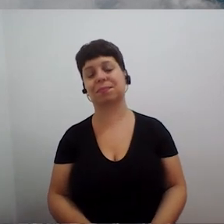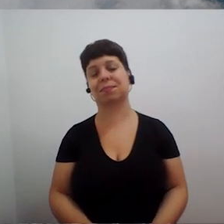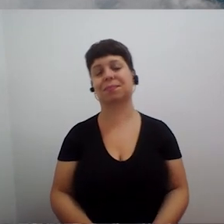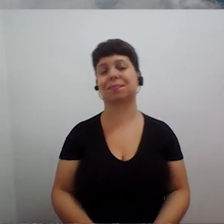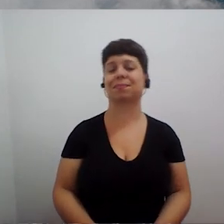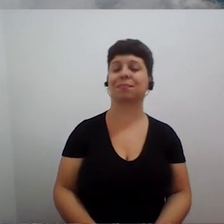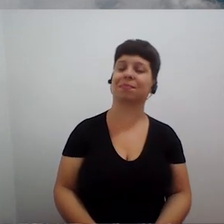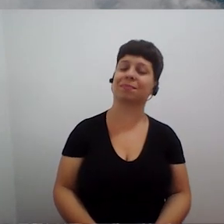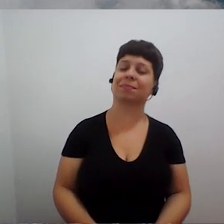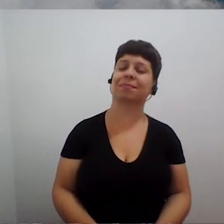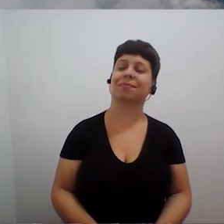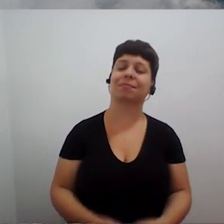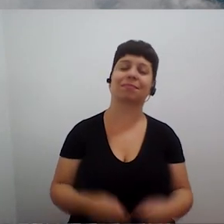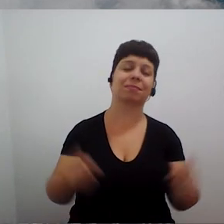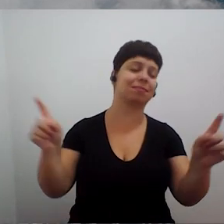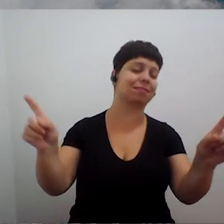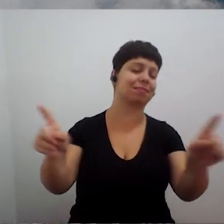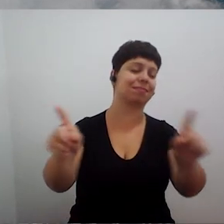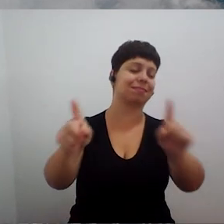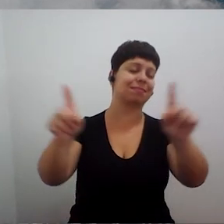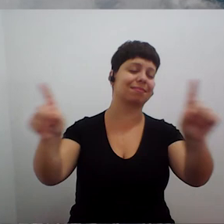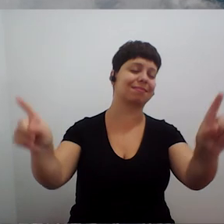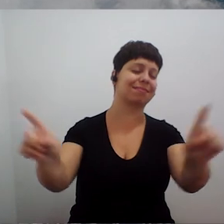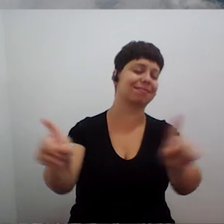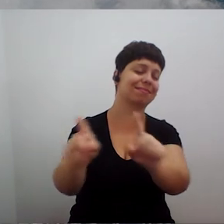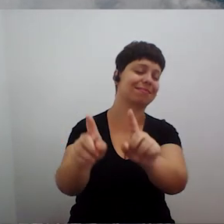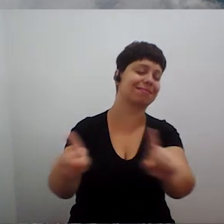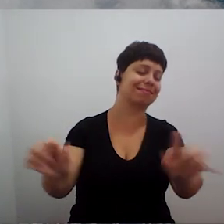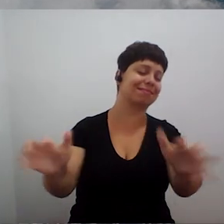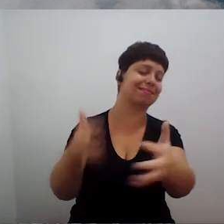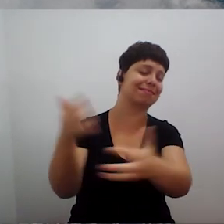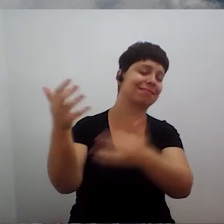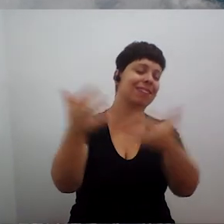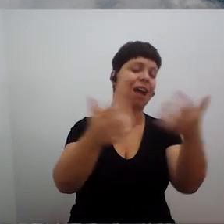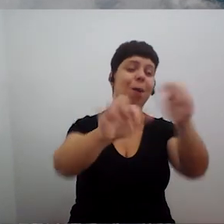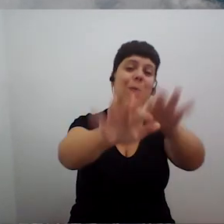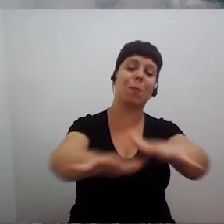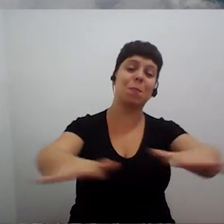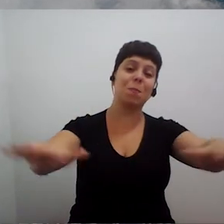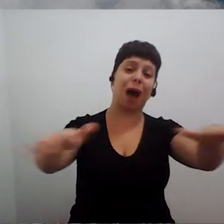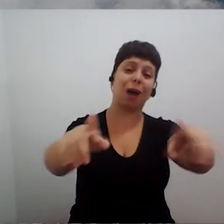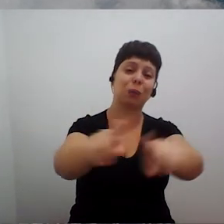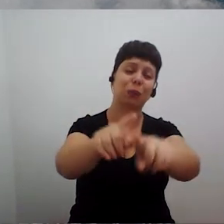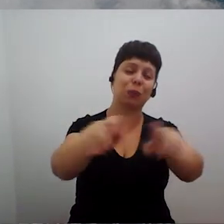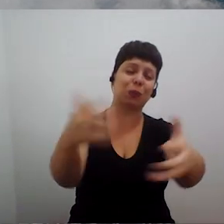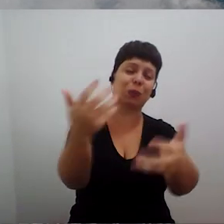O canto vinha de longe De lá do meio do mar